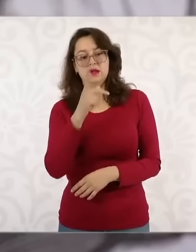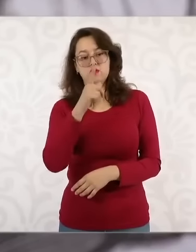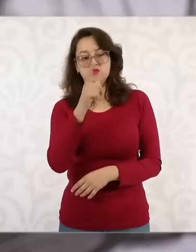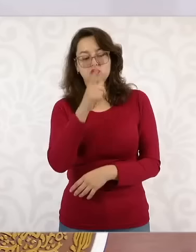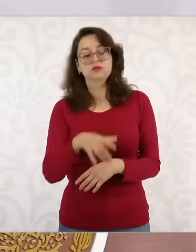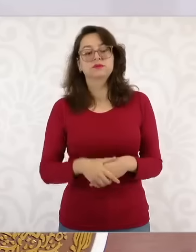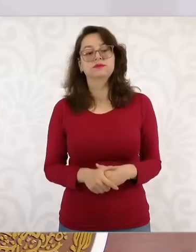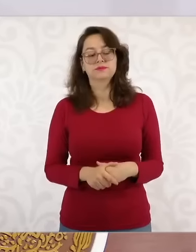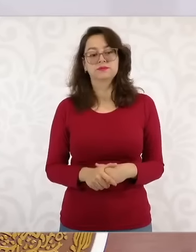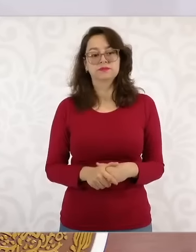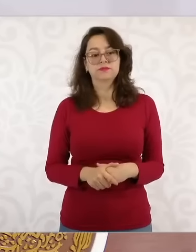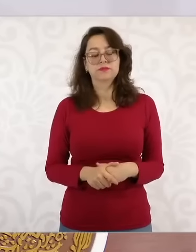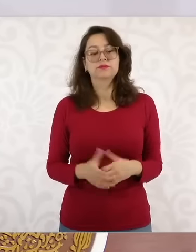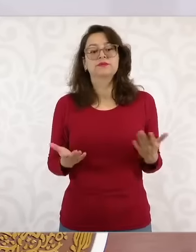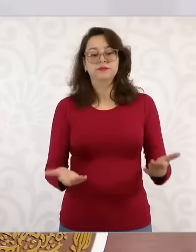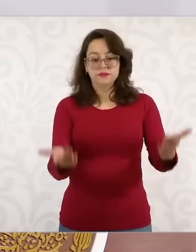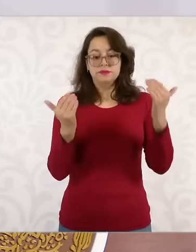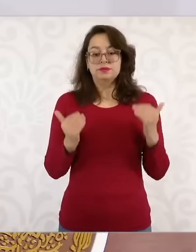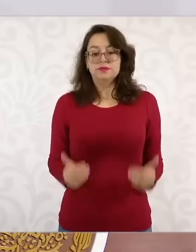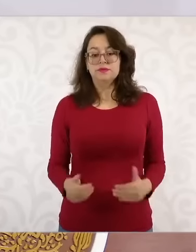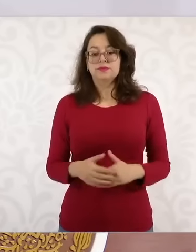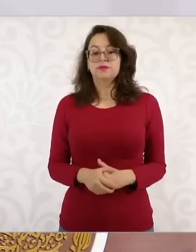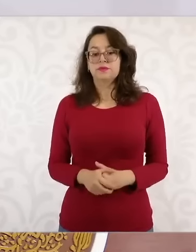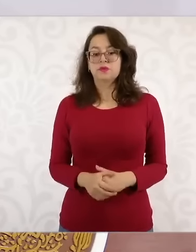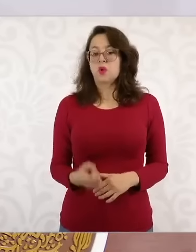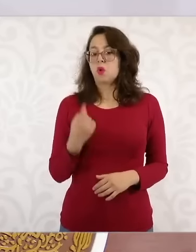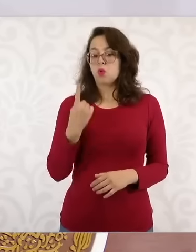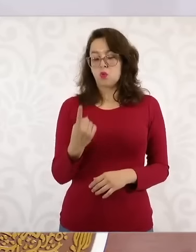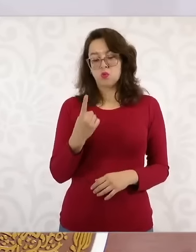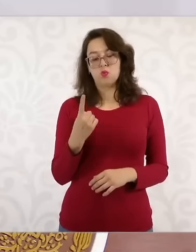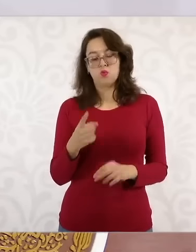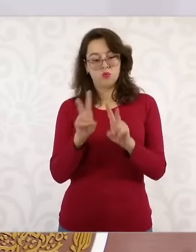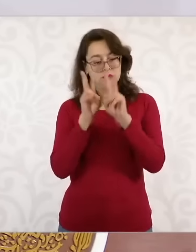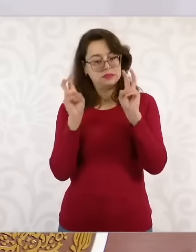A partir de este momento me voy a referir a un componente de nuestra red igualmente importante